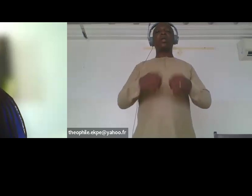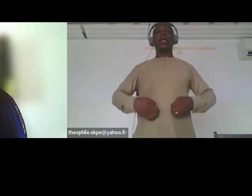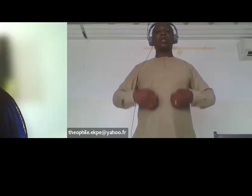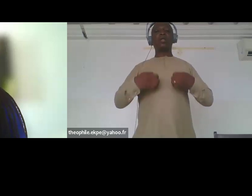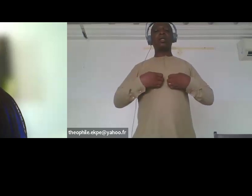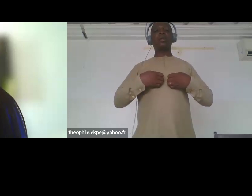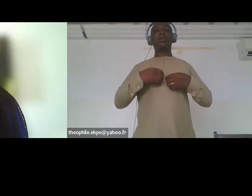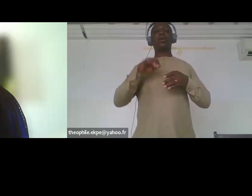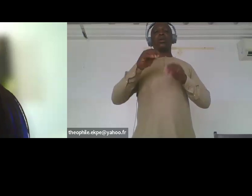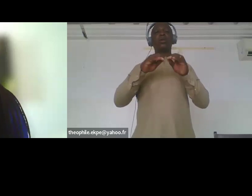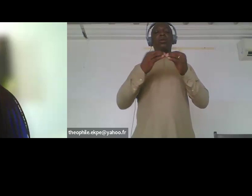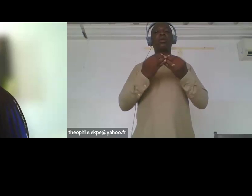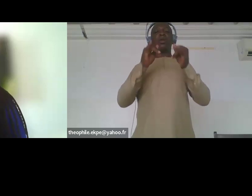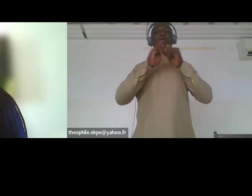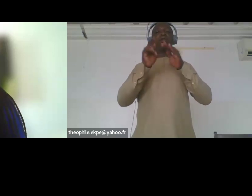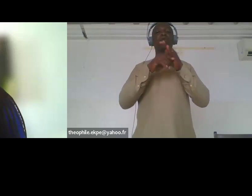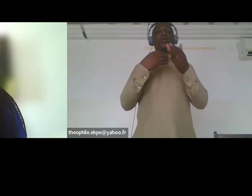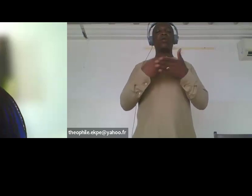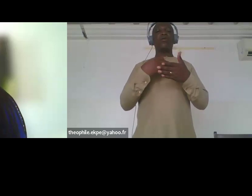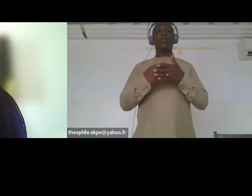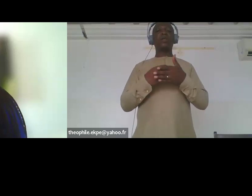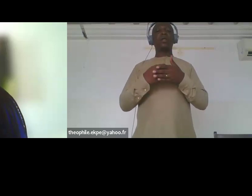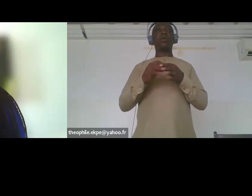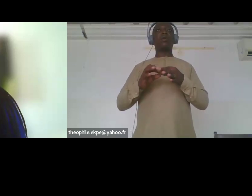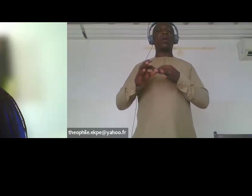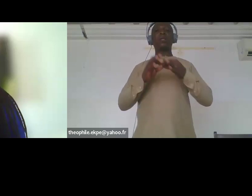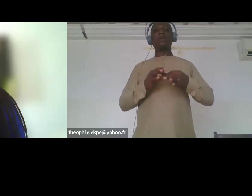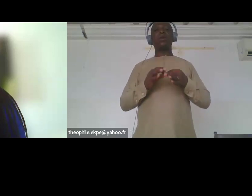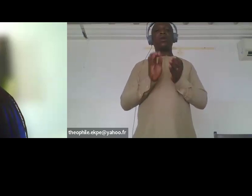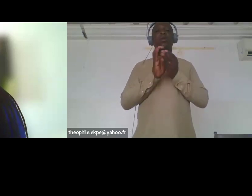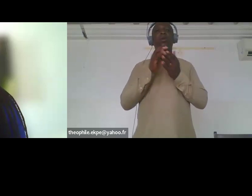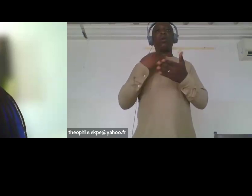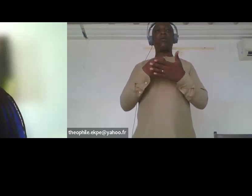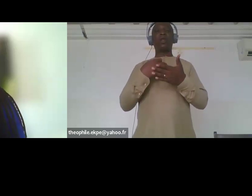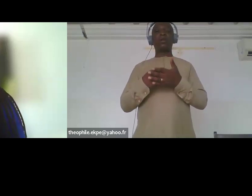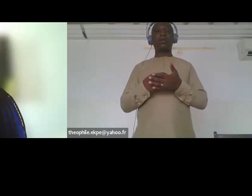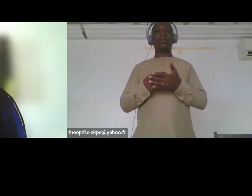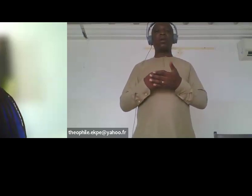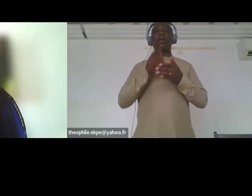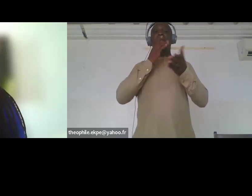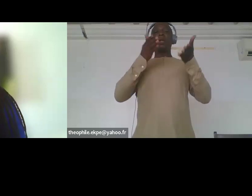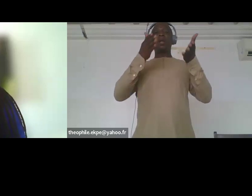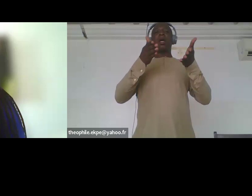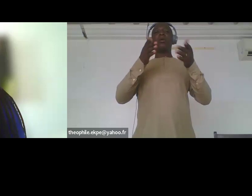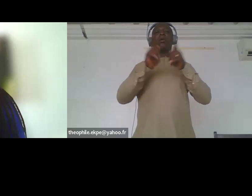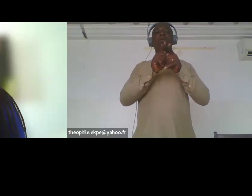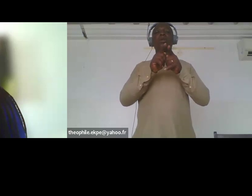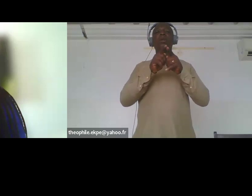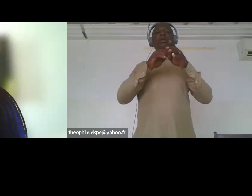une institution financière coopérative de microfinan qui est présent en zone rurale